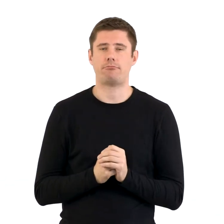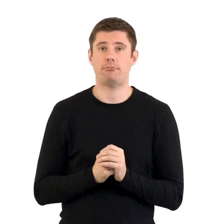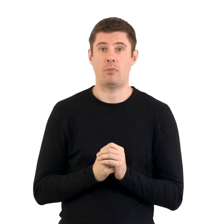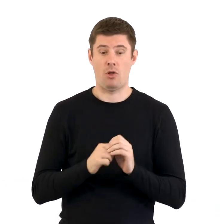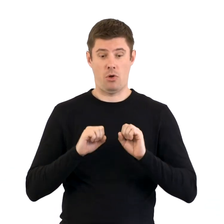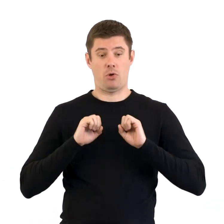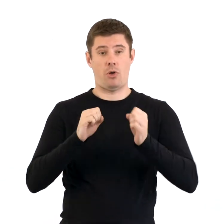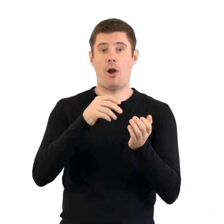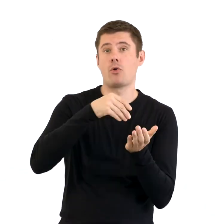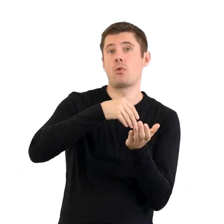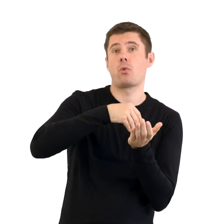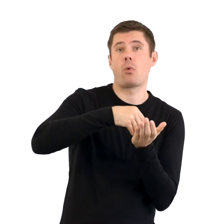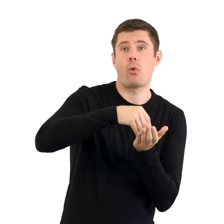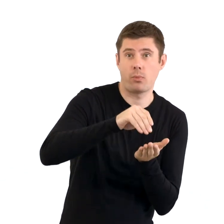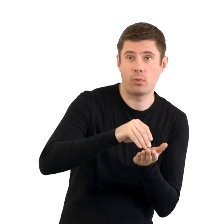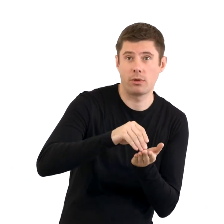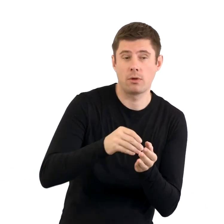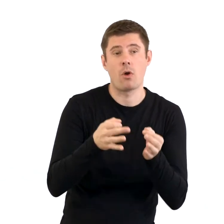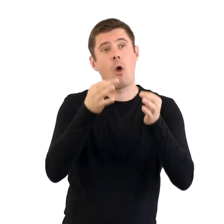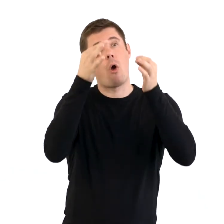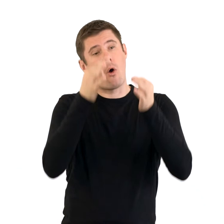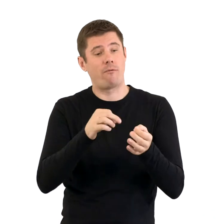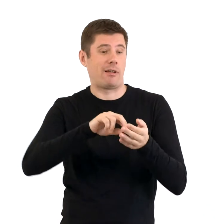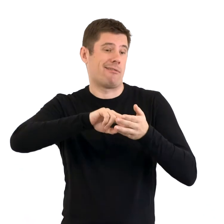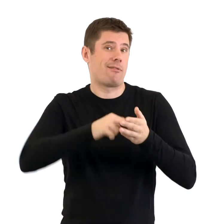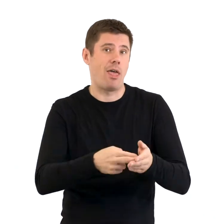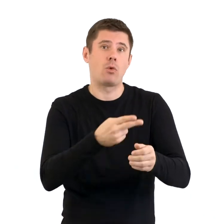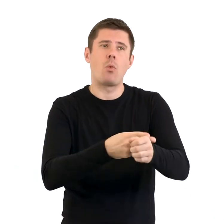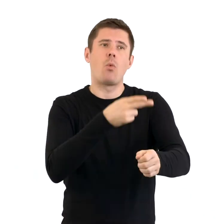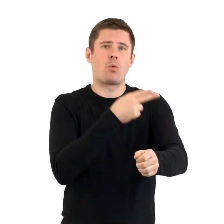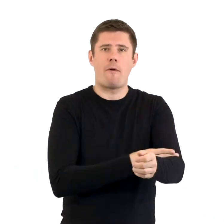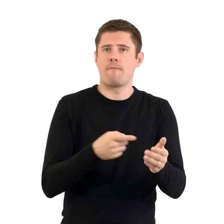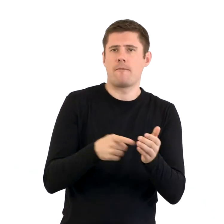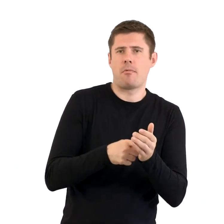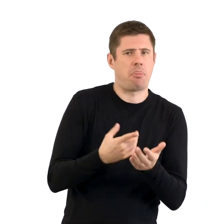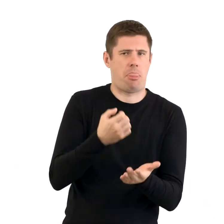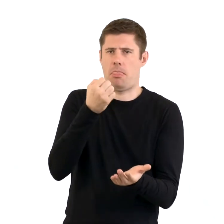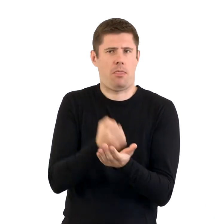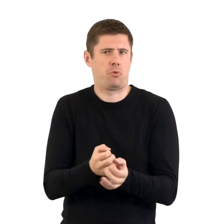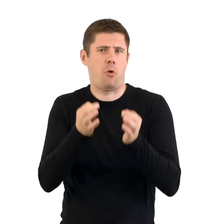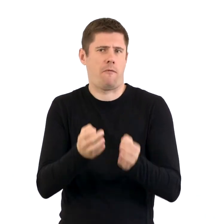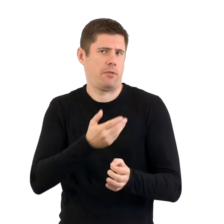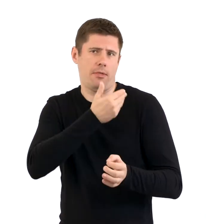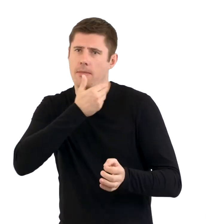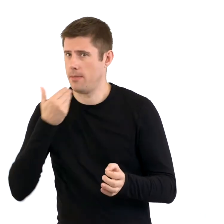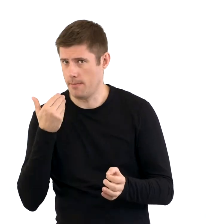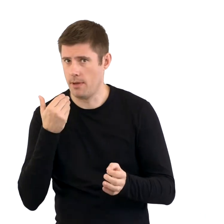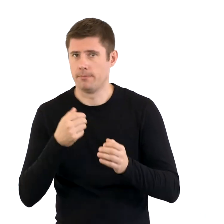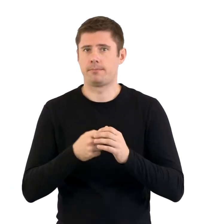Podjęcie odpłatnej działalności pożytku publicznego nie wymaga żadnej formalnej rejestracji w urzędzie.